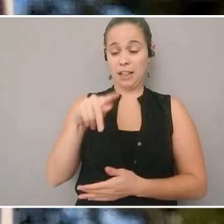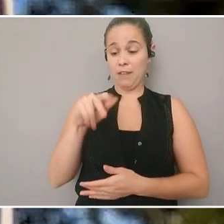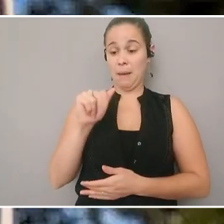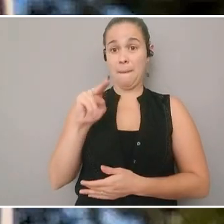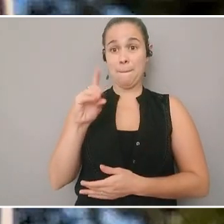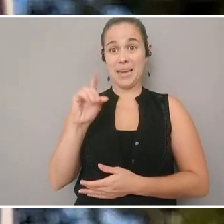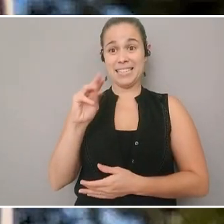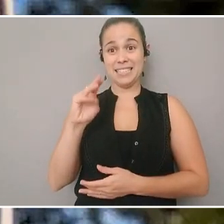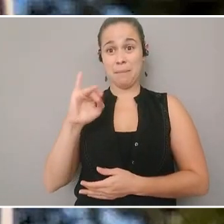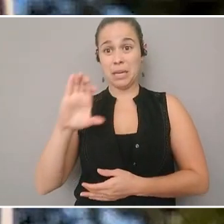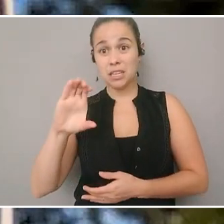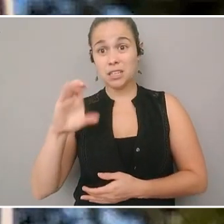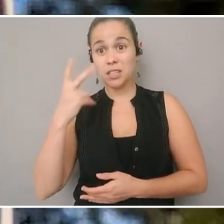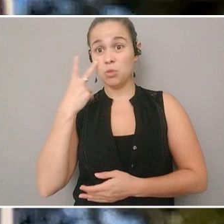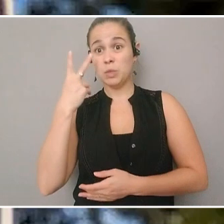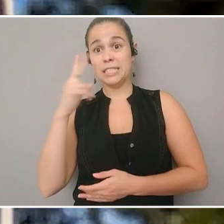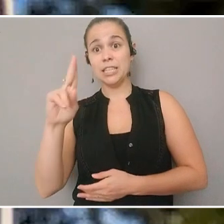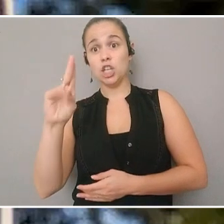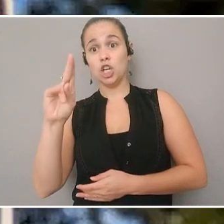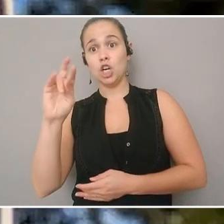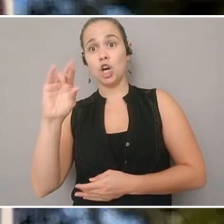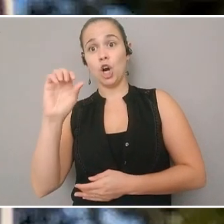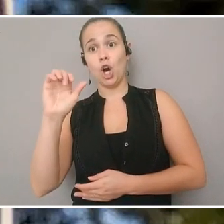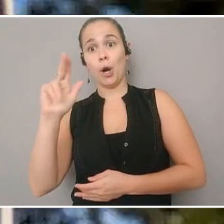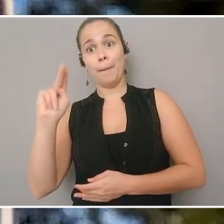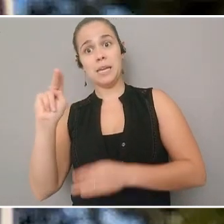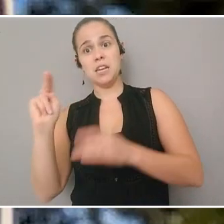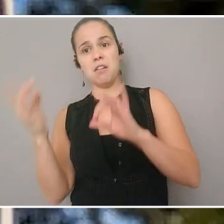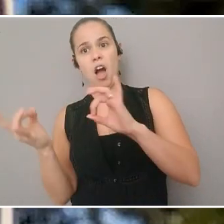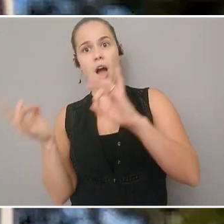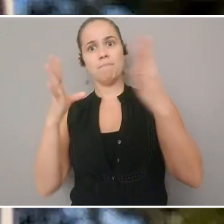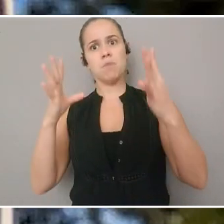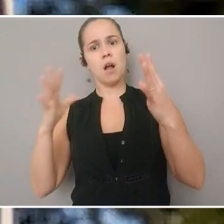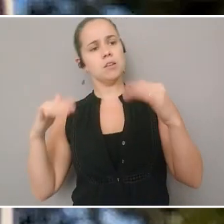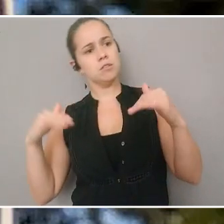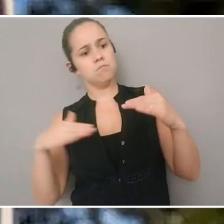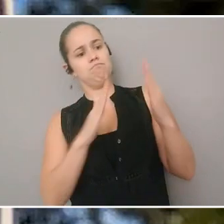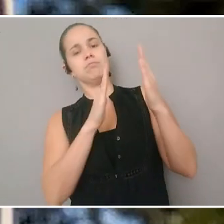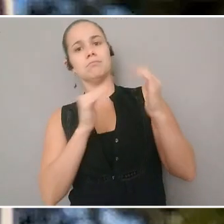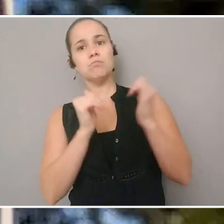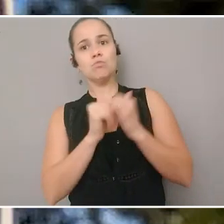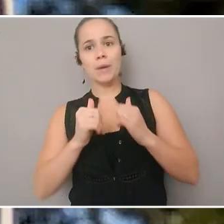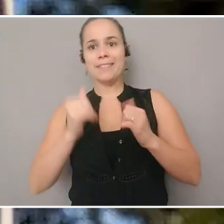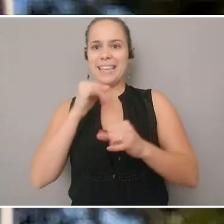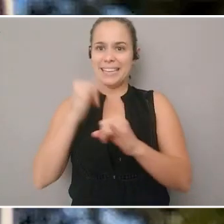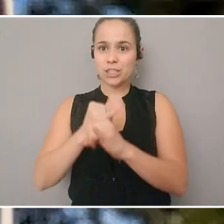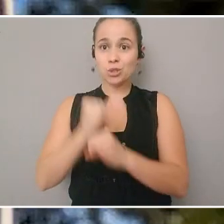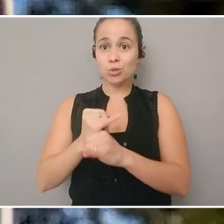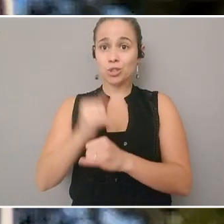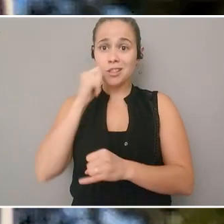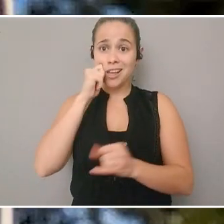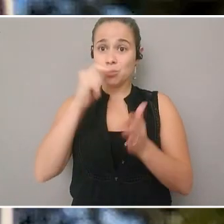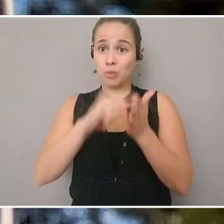estamos presenciando levantamientos urbanos en respuesta al racismo institucional, y se